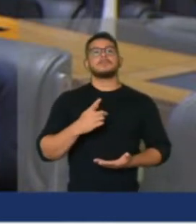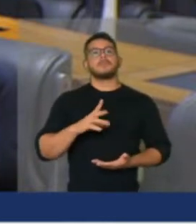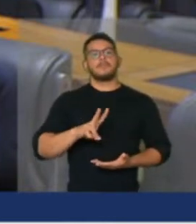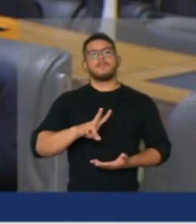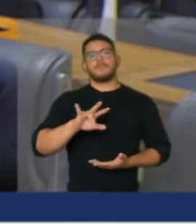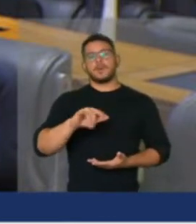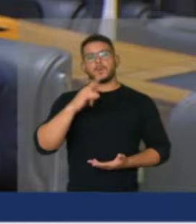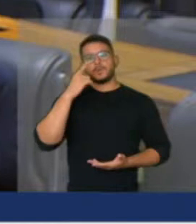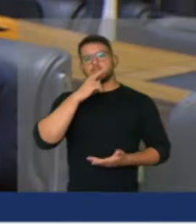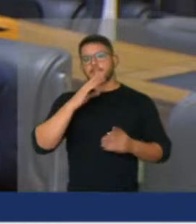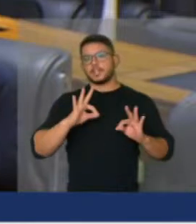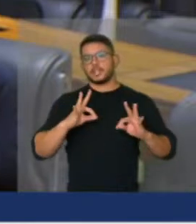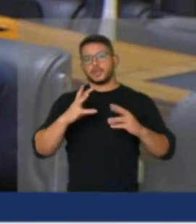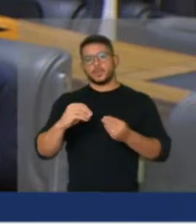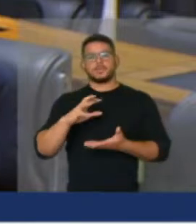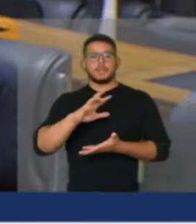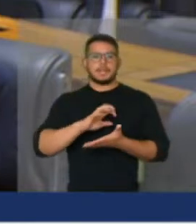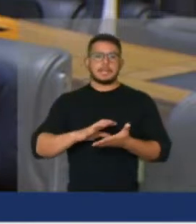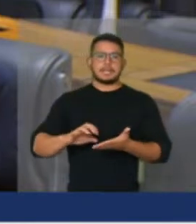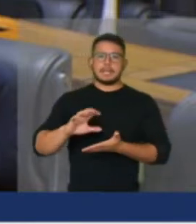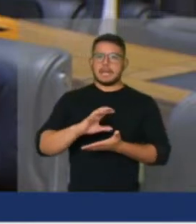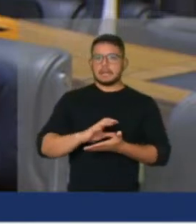ESSE FOCO , E NÓS VAMOS TER TODOS OS DADOS NECESSÁRIOS A TOMADA DE DECISÃO, ENTÃO SERIA OPORTUNO AGUARDAR QUE